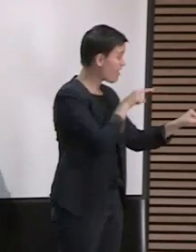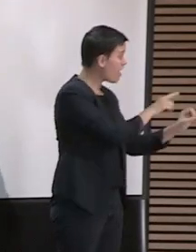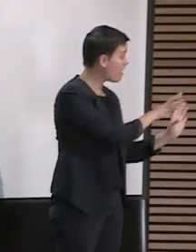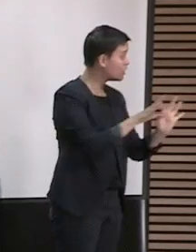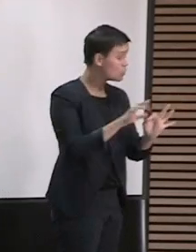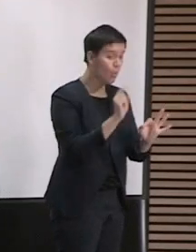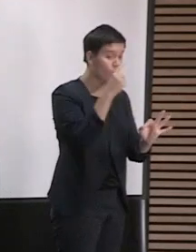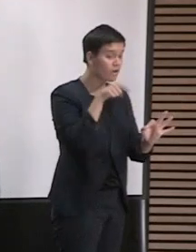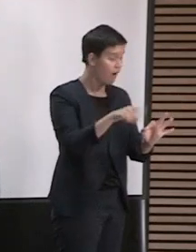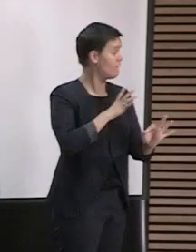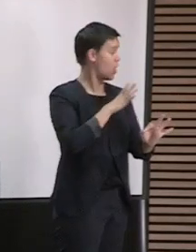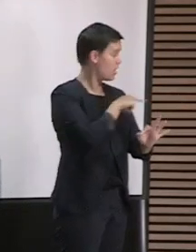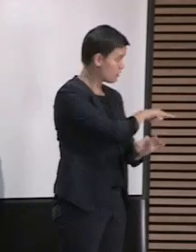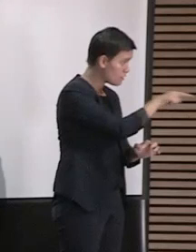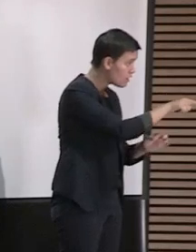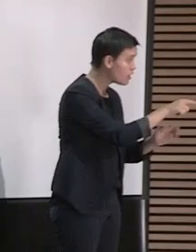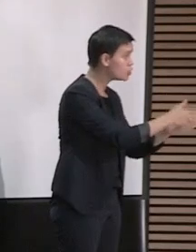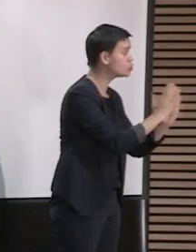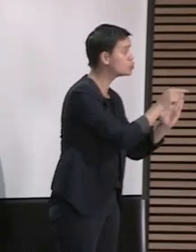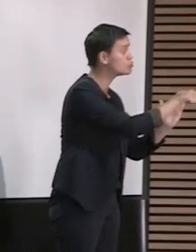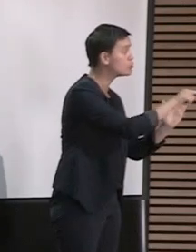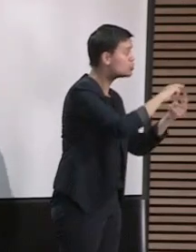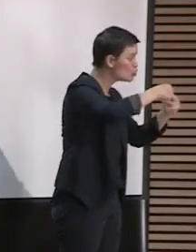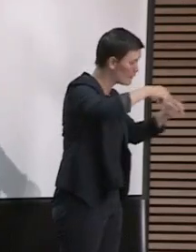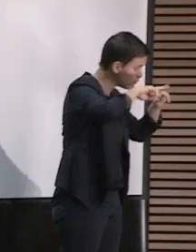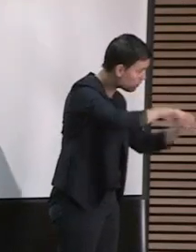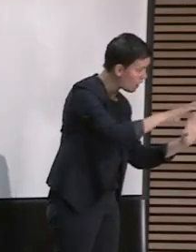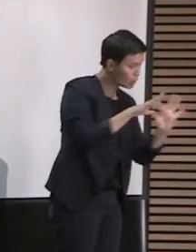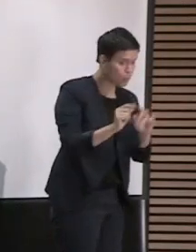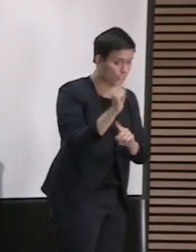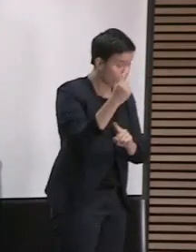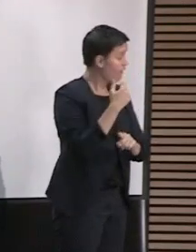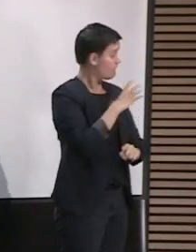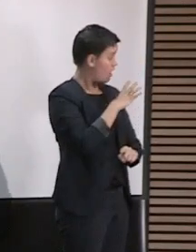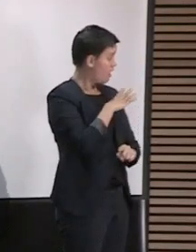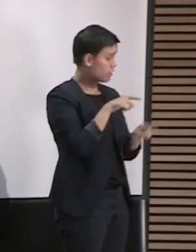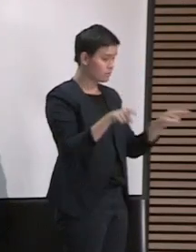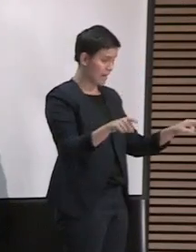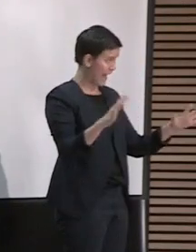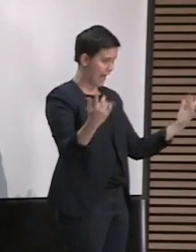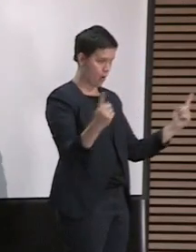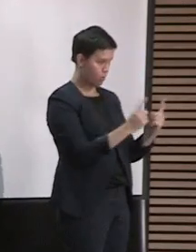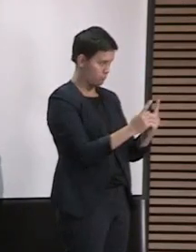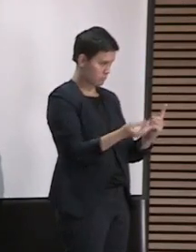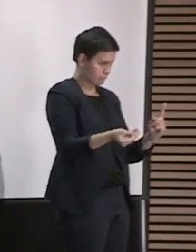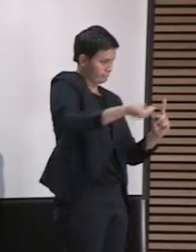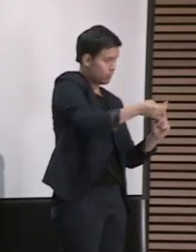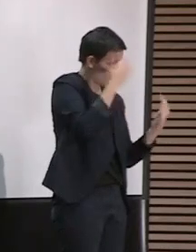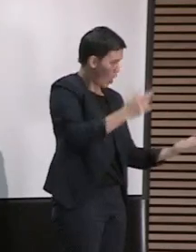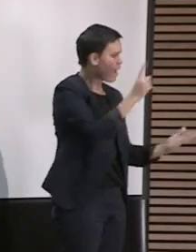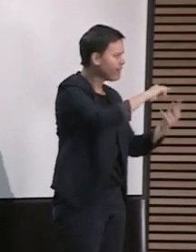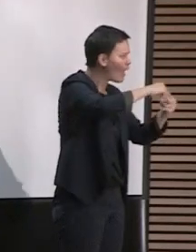whakamamae me tenei putanga.